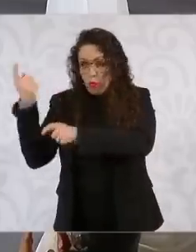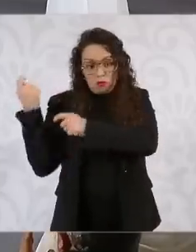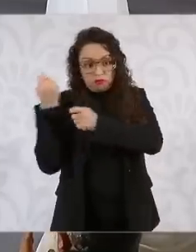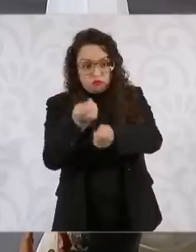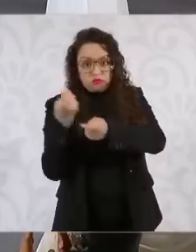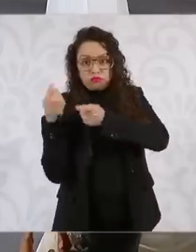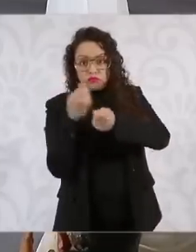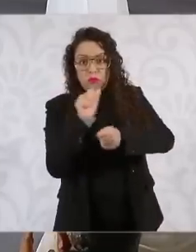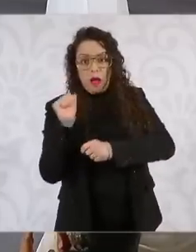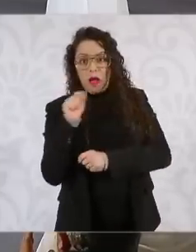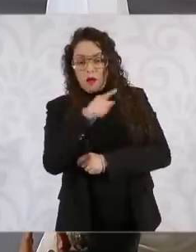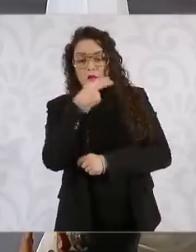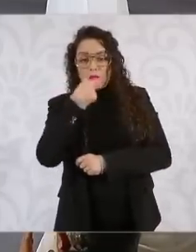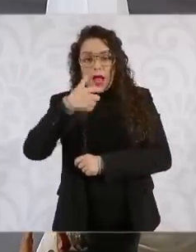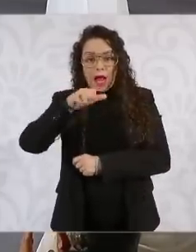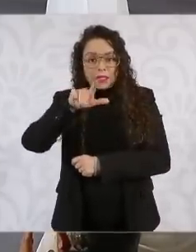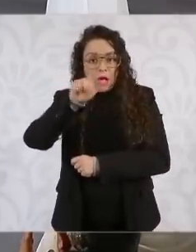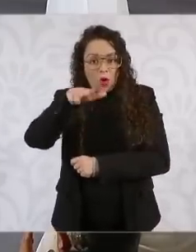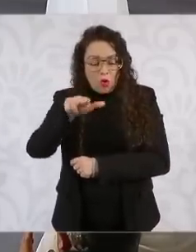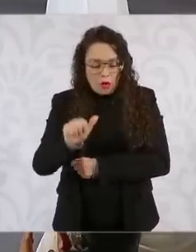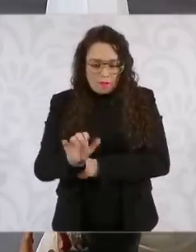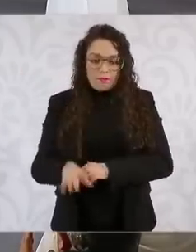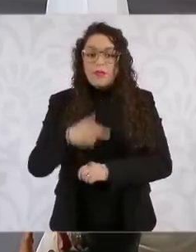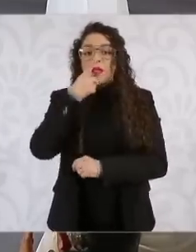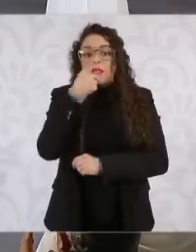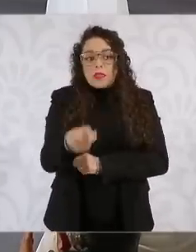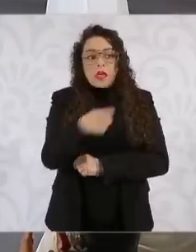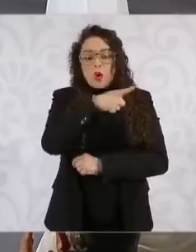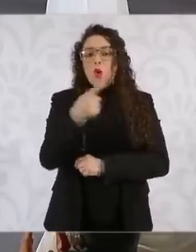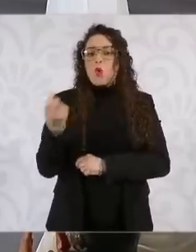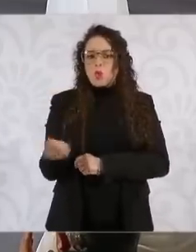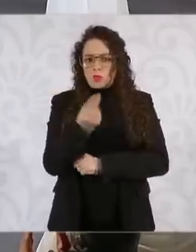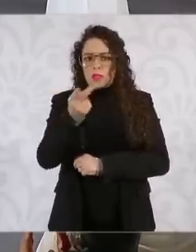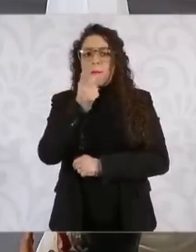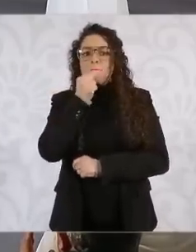algunos dicen que fue policía del año pero señor esto no hace más que